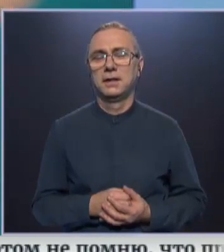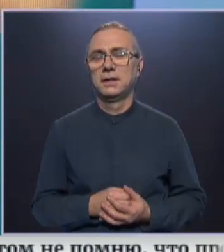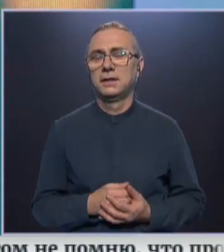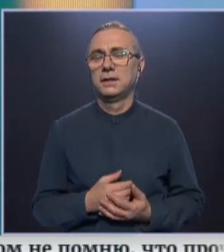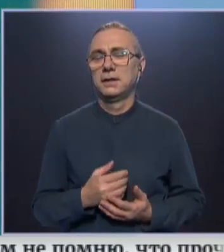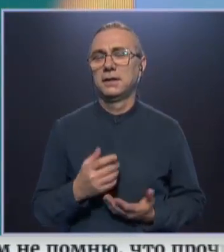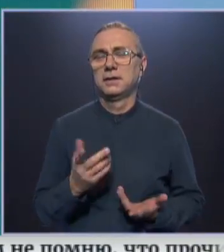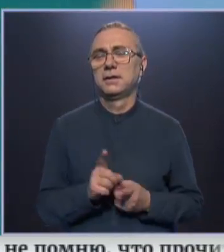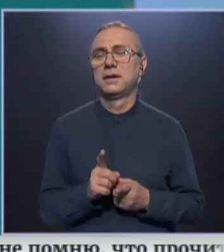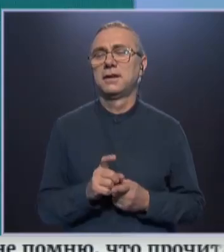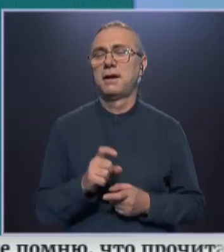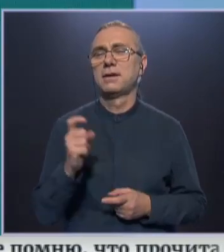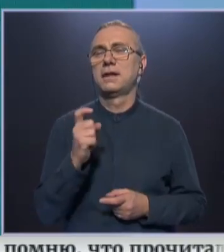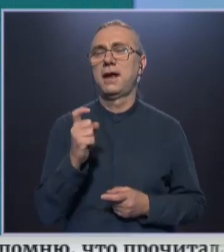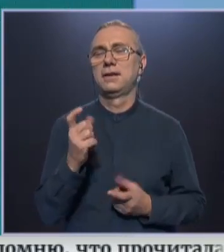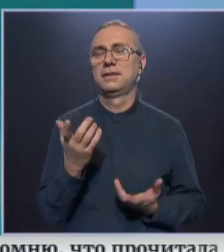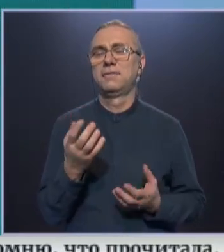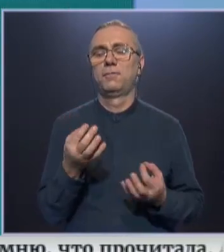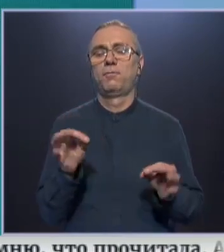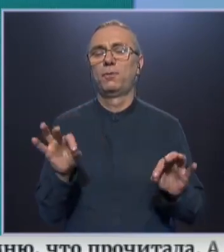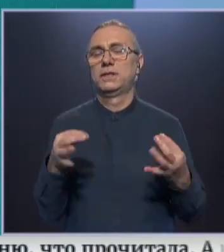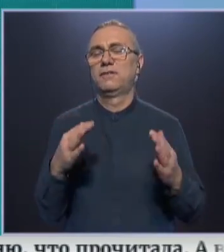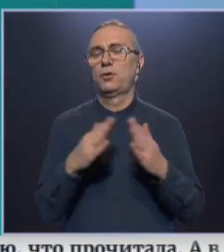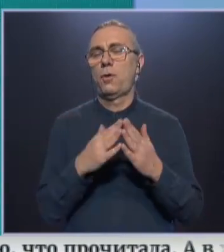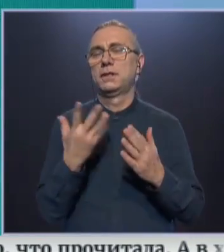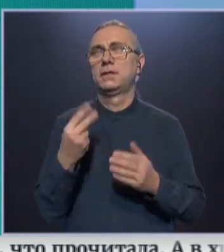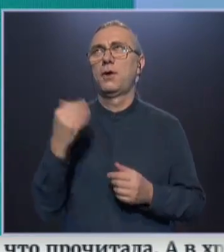скорее всего всякое недостаточность присутствия Бога в жизни